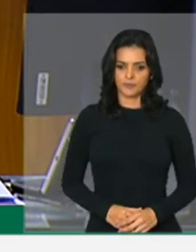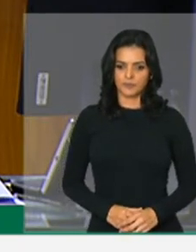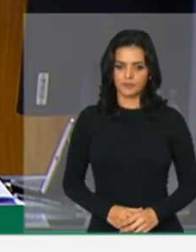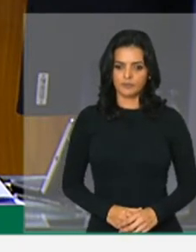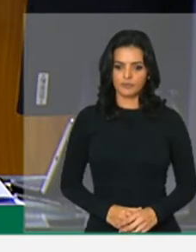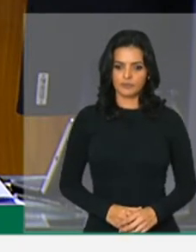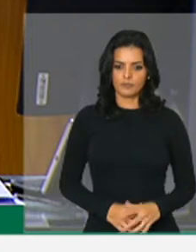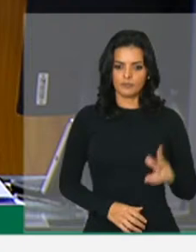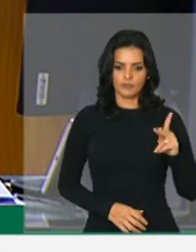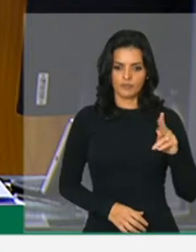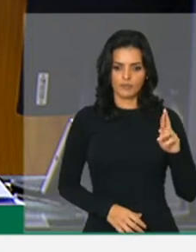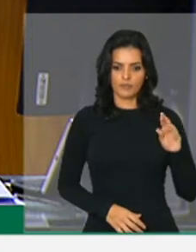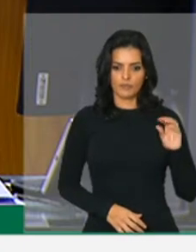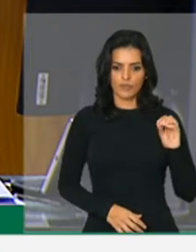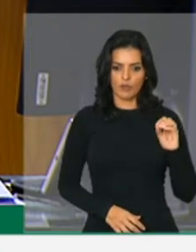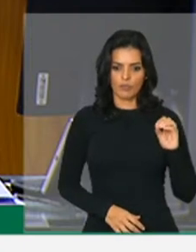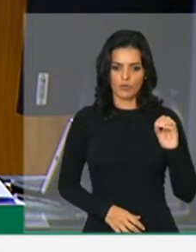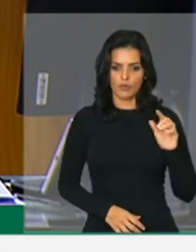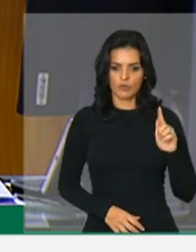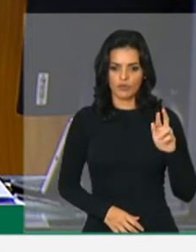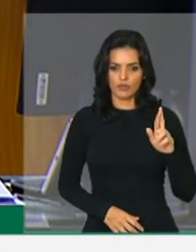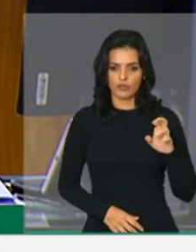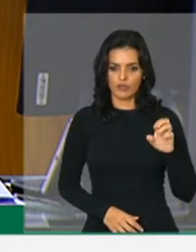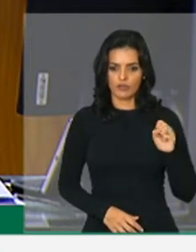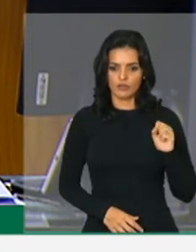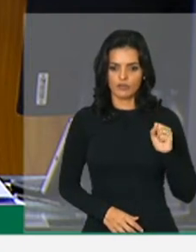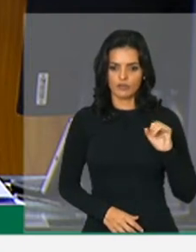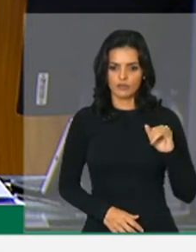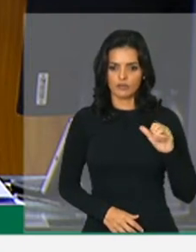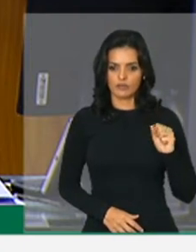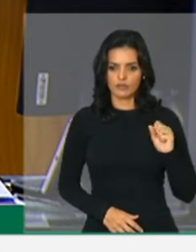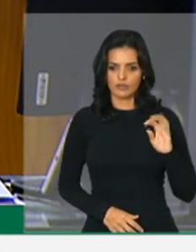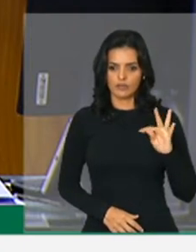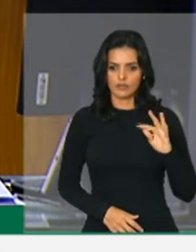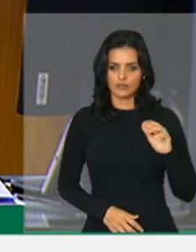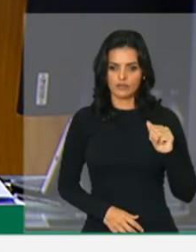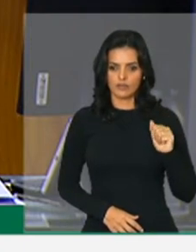PRAF PRAF PATRIOTA? -- [DEPUTADO]: ORIENTA O VOTO... -- [PRESIDENTE]: